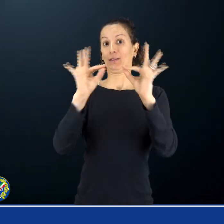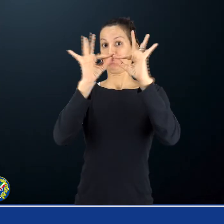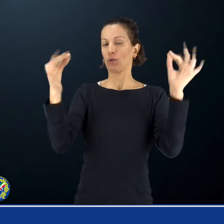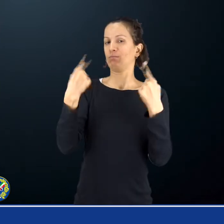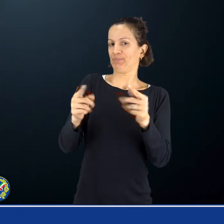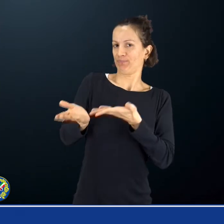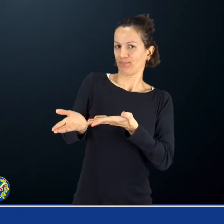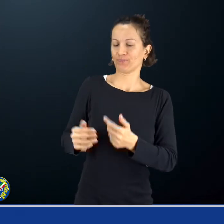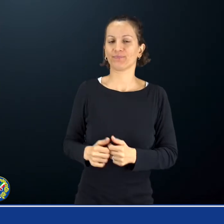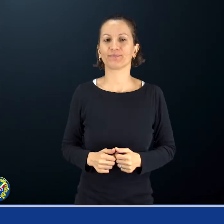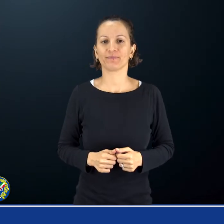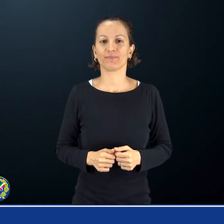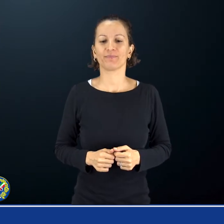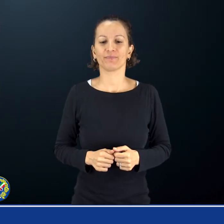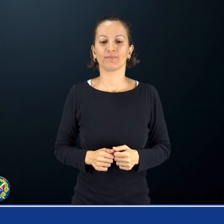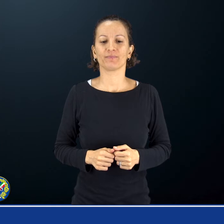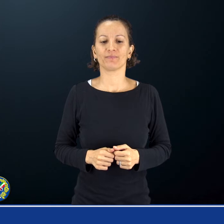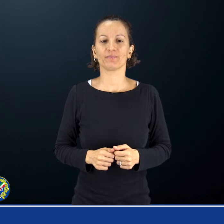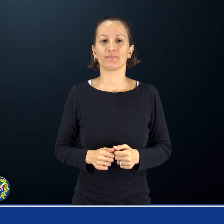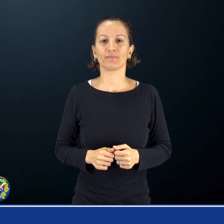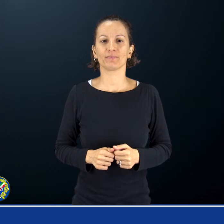https://www.ens.it/la-scuola-e-uguale-per­tutti-il-13-dicembre-un-seminario-online-sul-nuovo-pei/